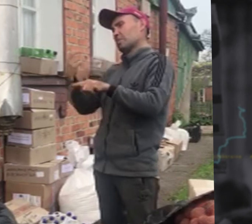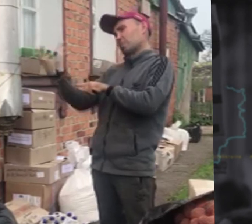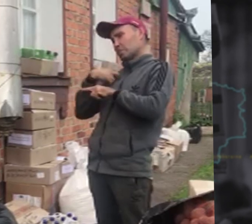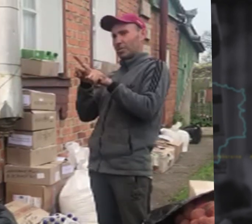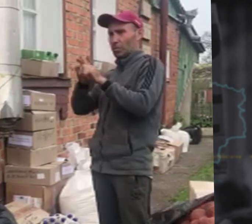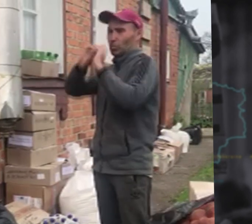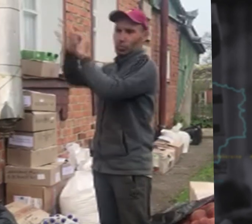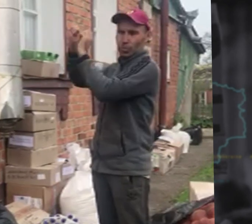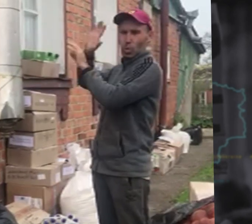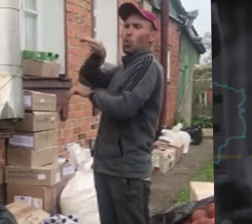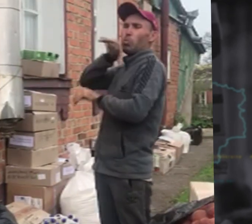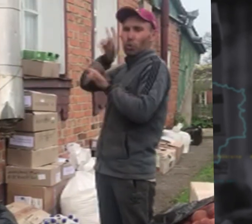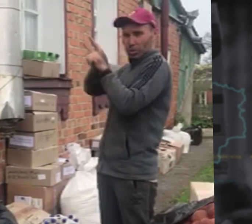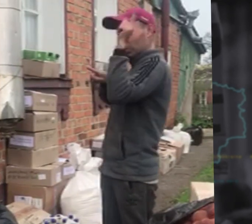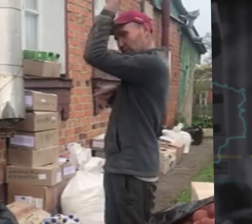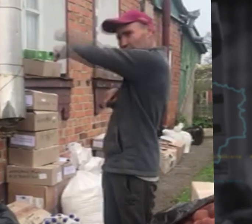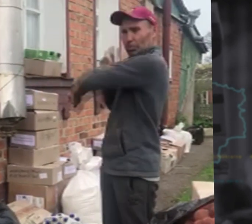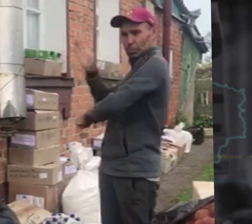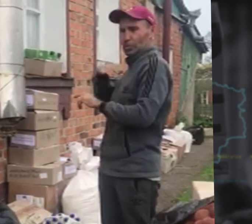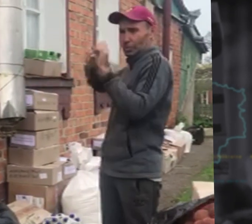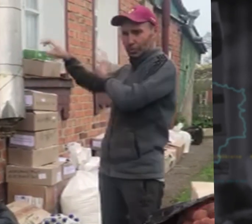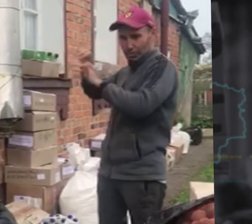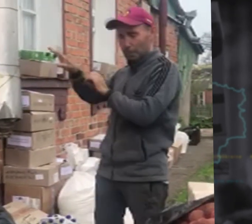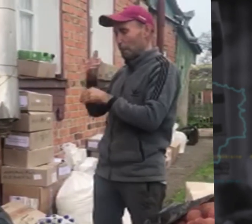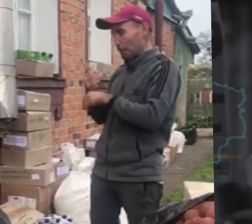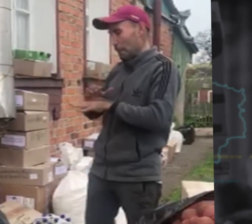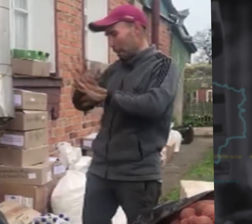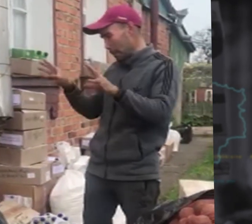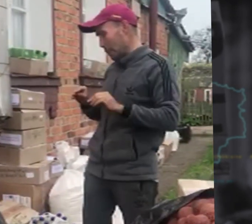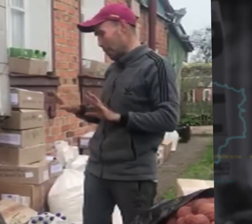Потім зв’яжемось з нечуючими нашого регіону, які приїдуть до нас.